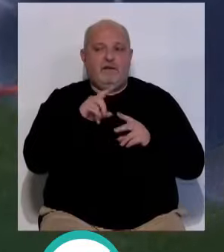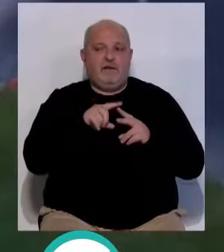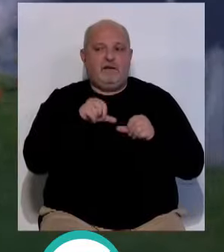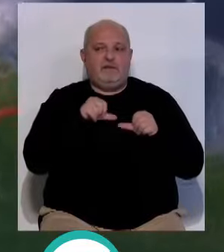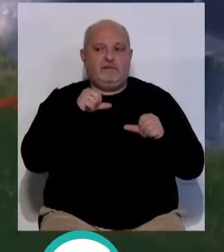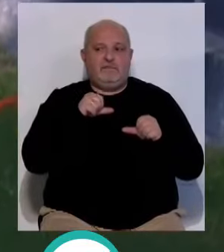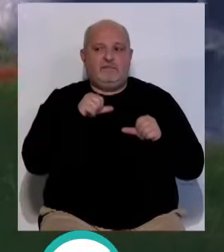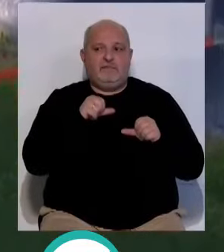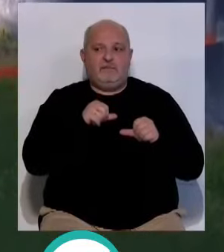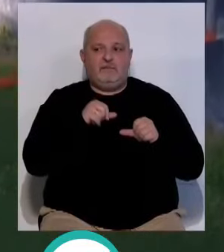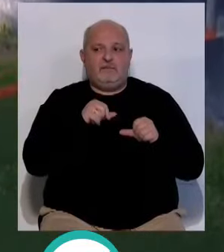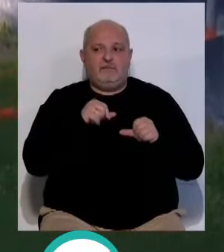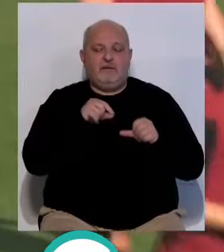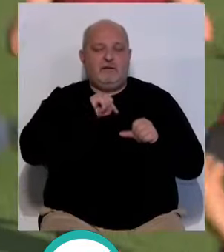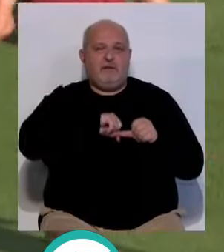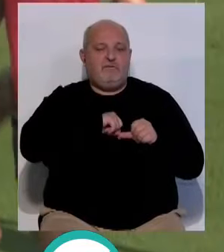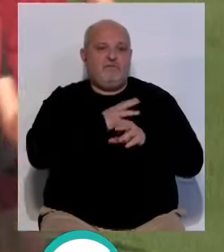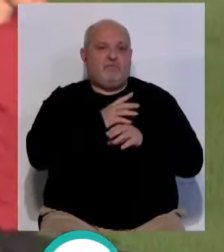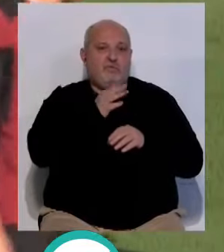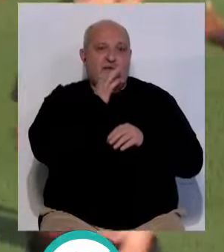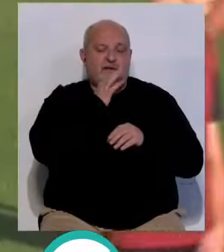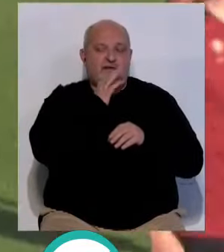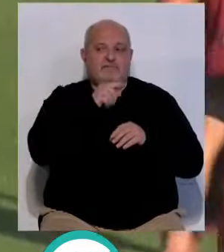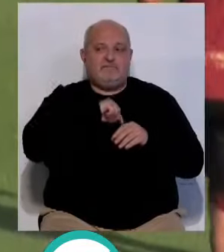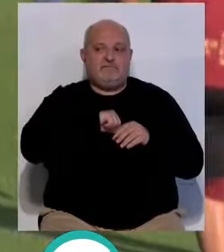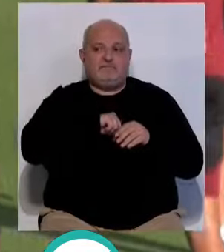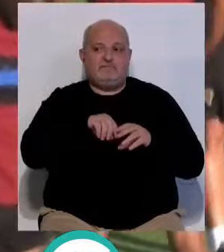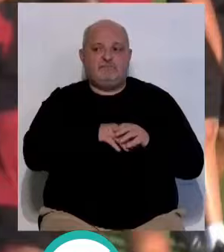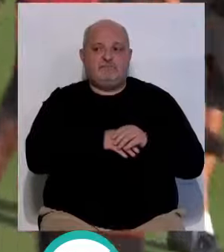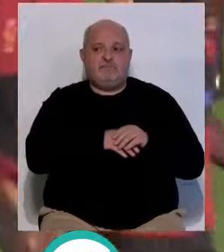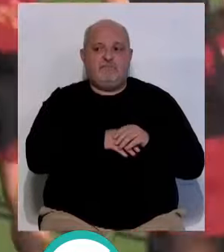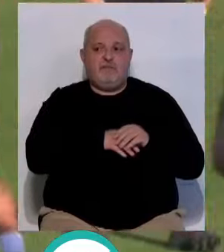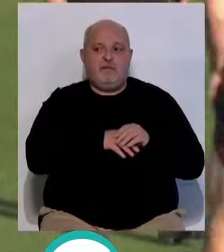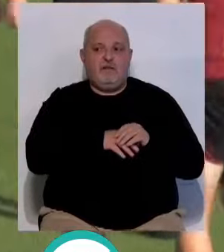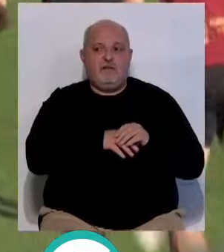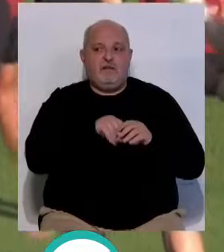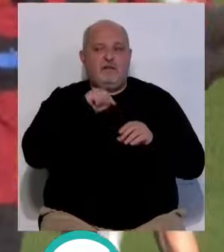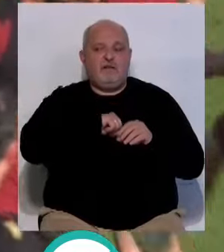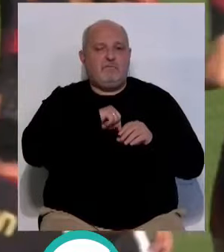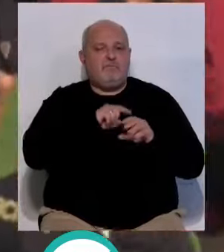2025 se siente futbolista y se siente futbolista él se siente él se siente para ser titular en el